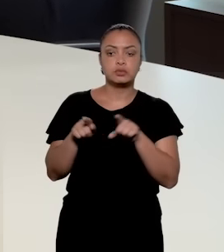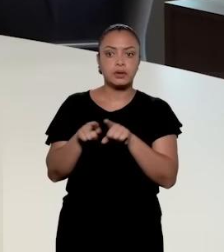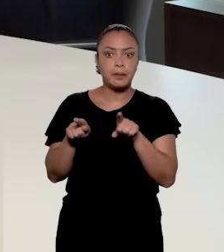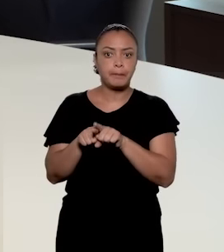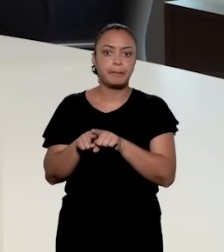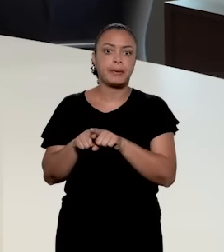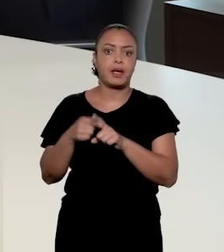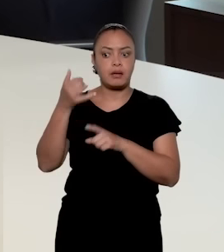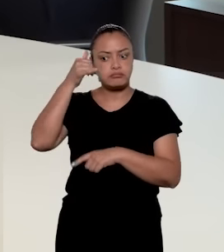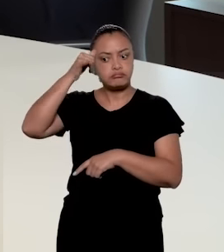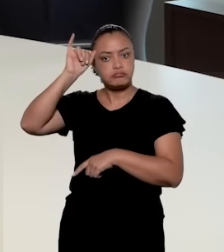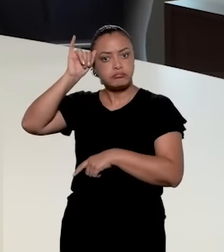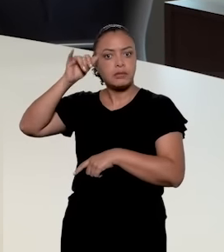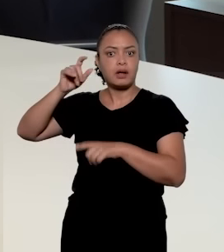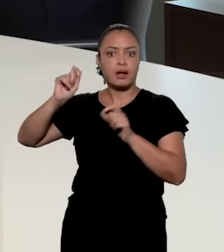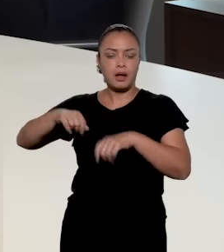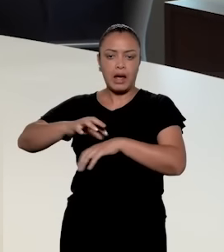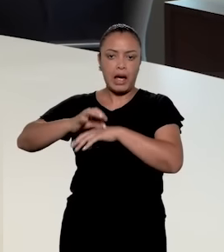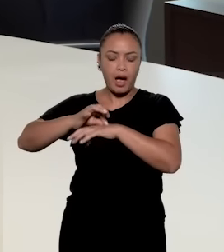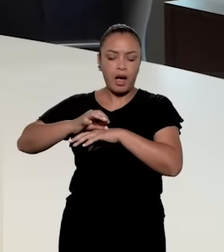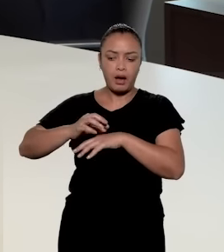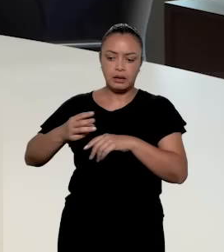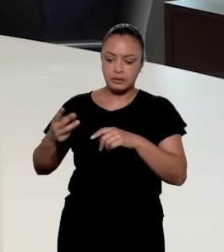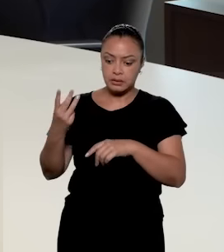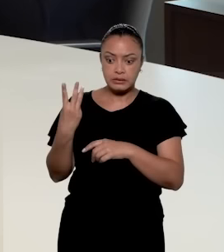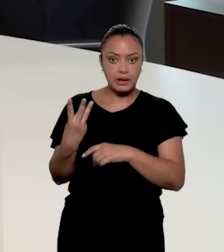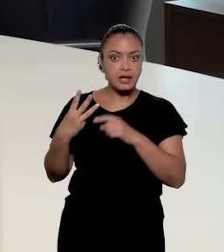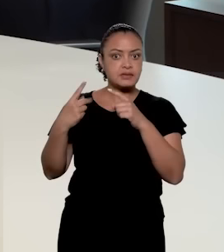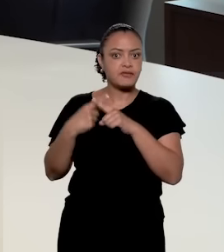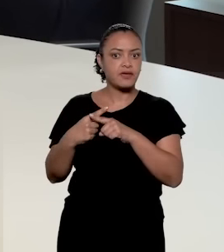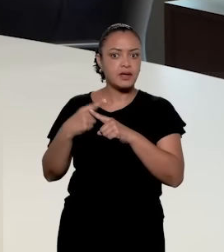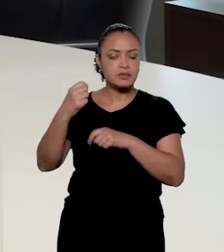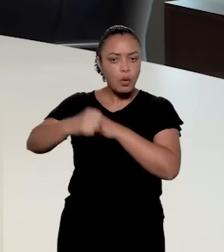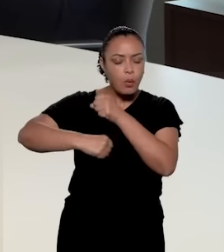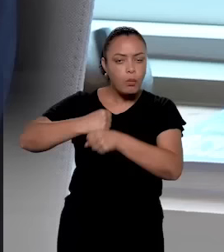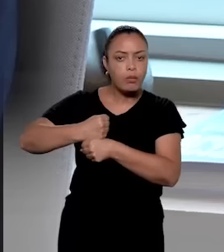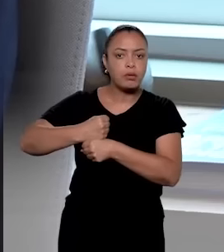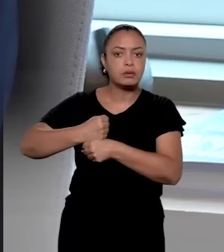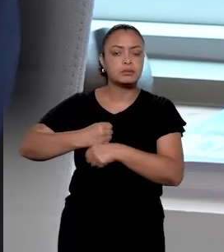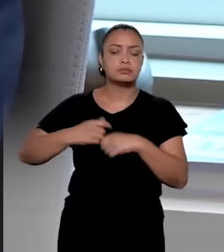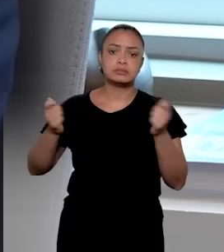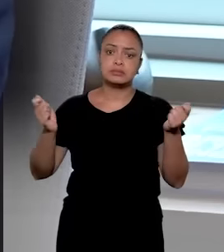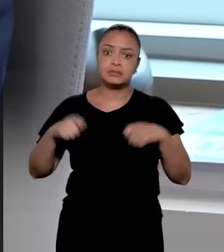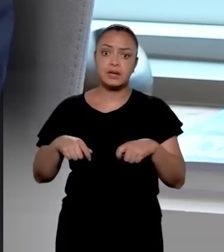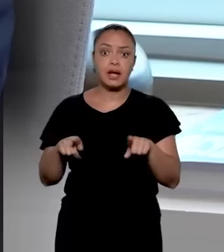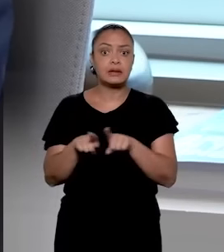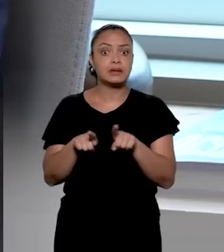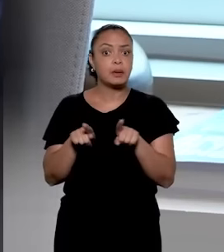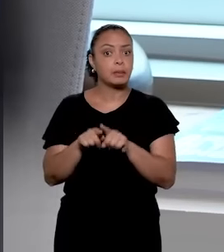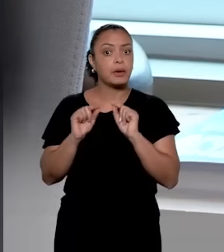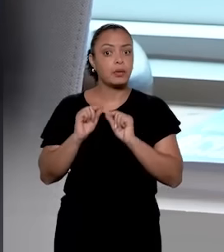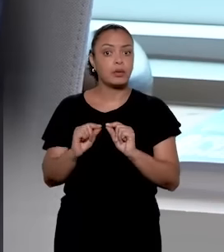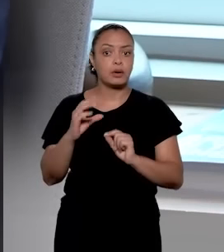fazer carne e aí fazer 3 atividades na mesma área, no mesmo ano. E isso é intensivo e você sequestra